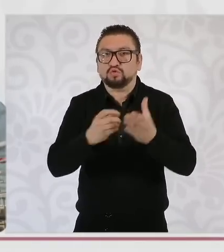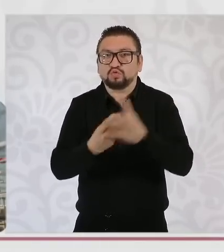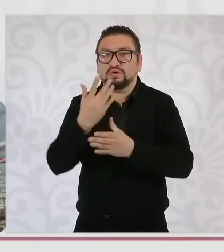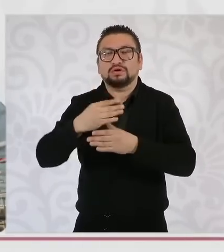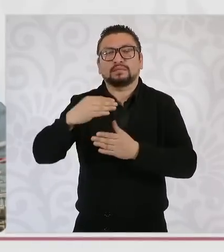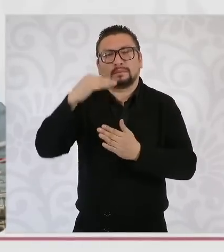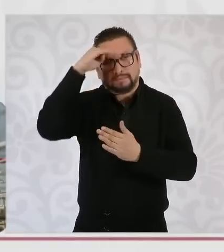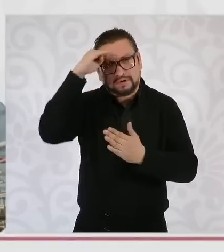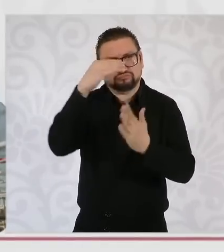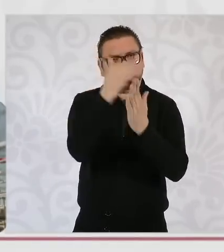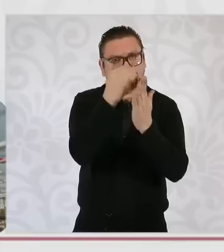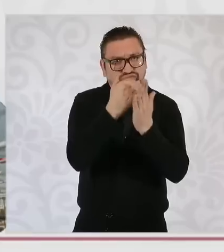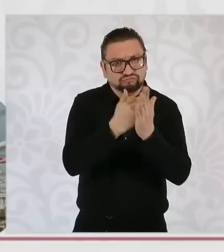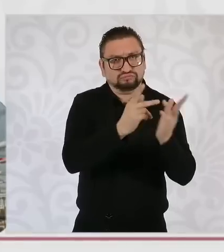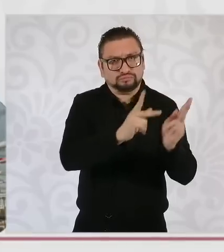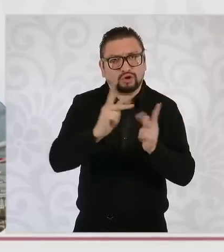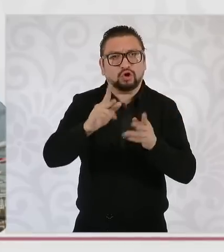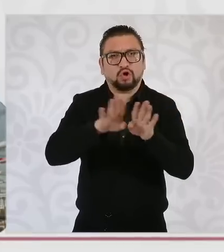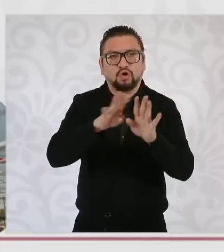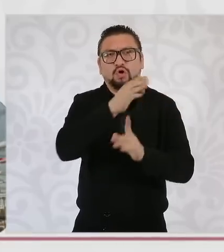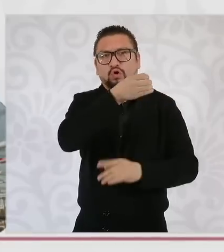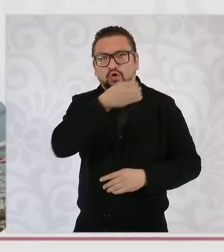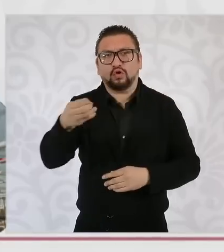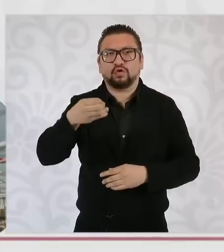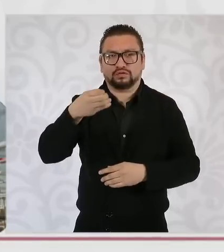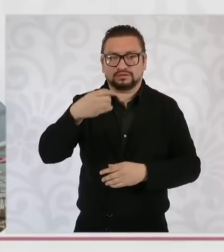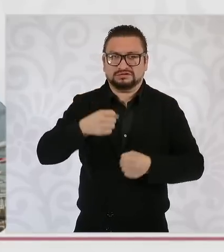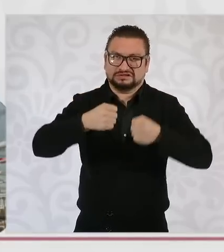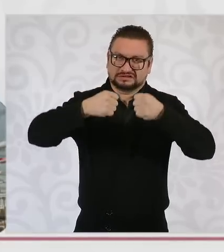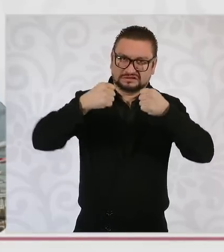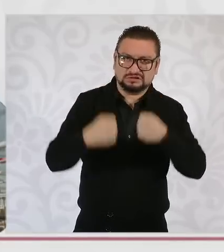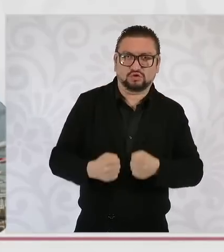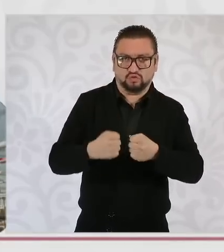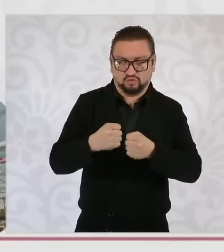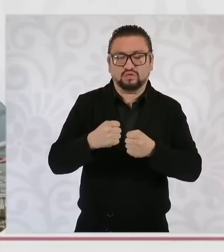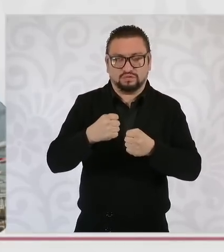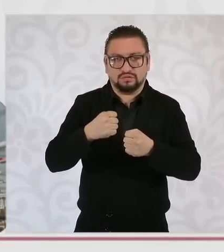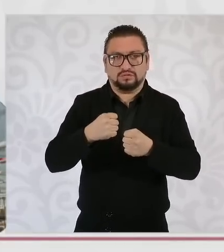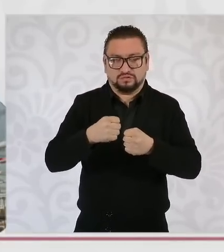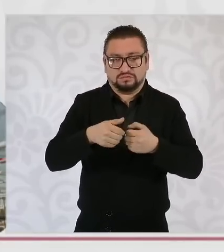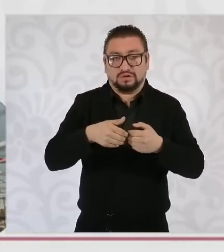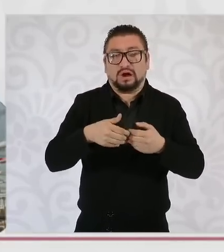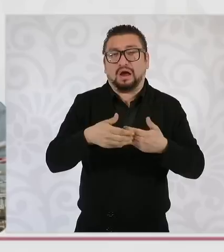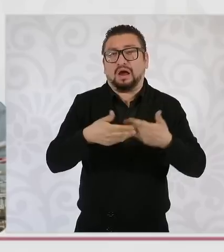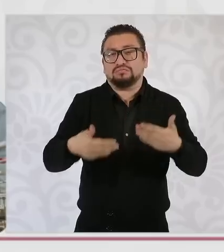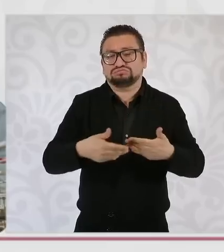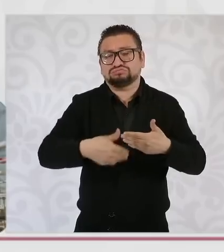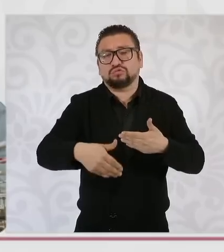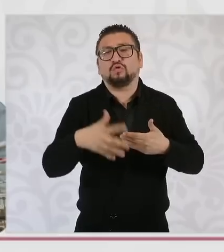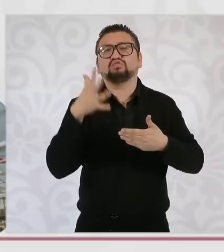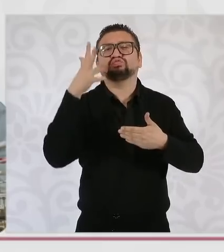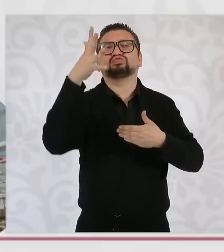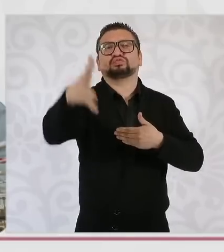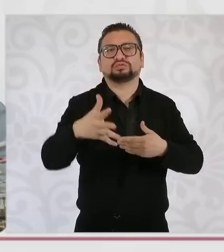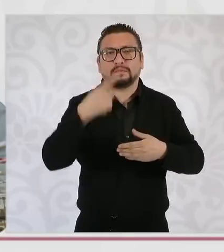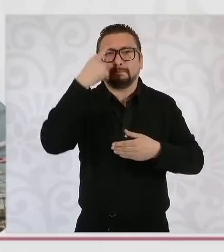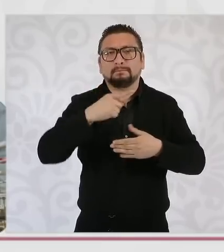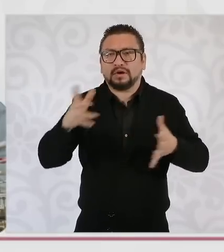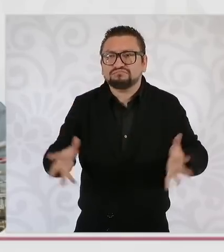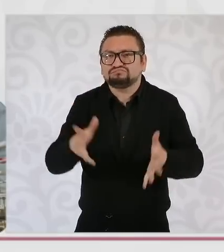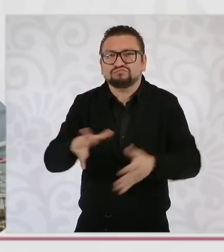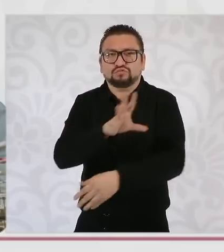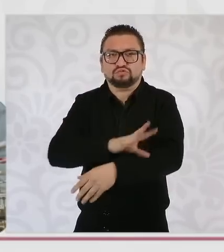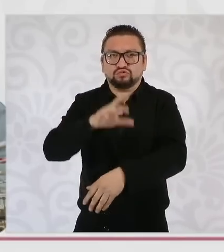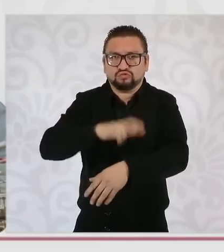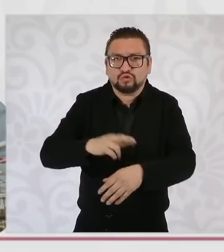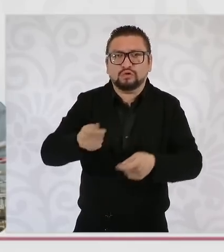seguros y vinculantes de mediano y de largo plazo para coordinar e impulsar y regular el desarrollo